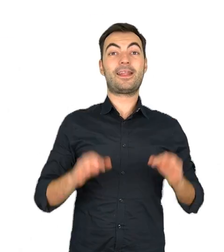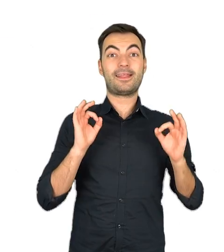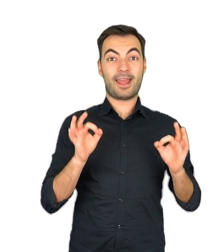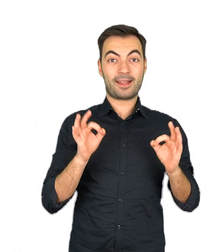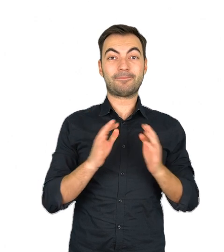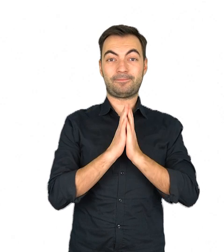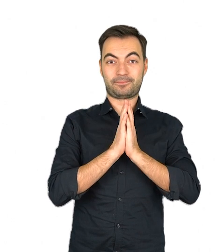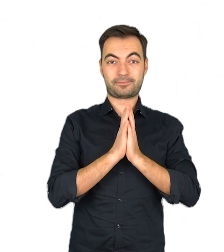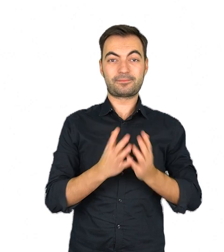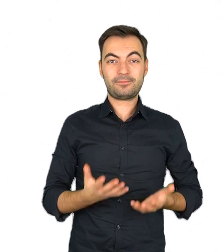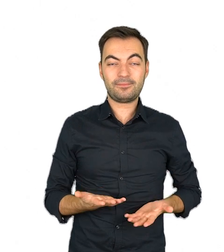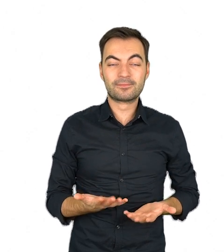A teraz weźcie głęboki wdech